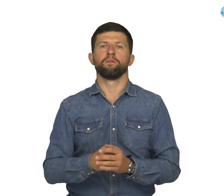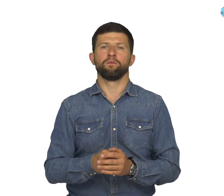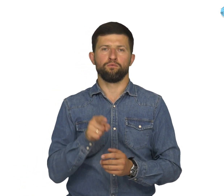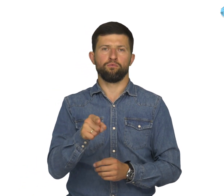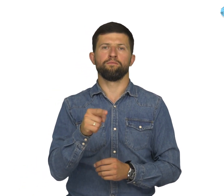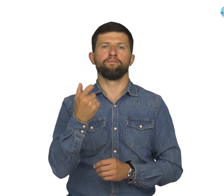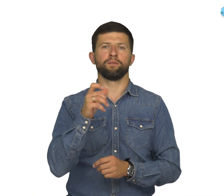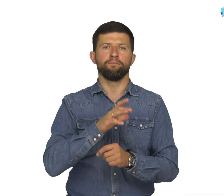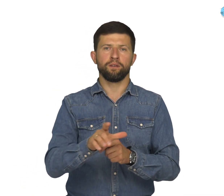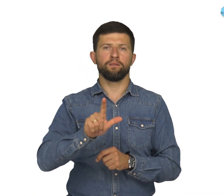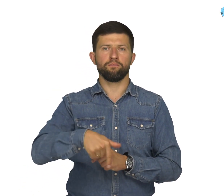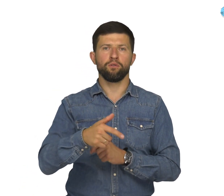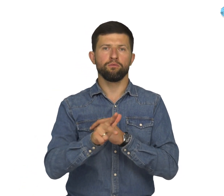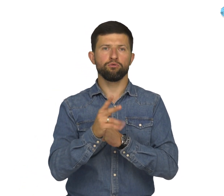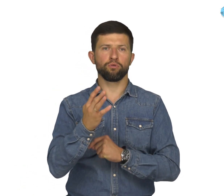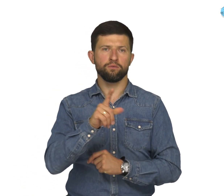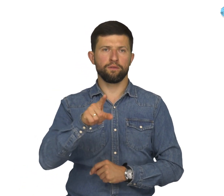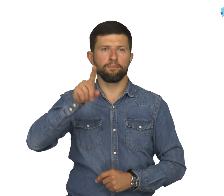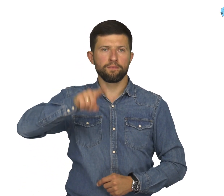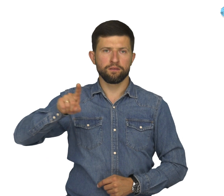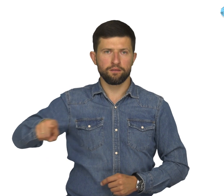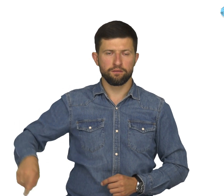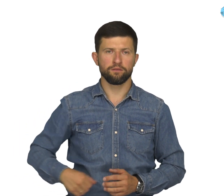wynosi 215,84 zł miesięcznie.